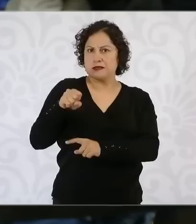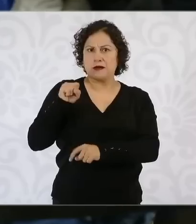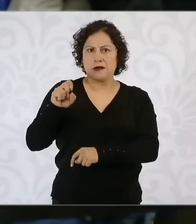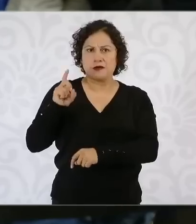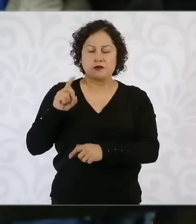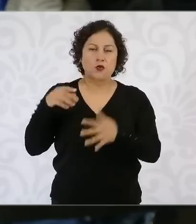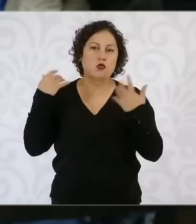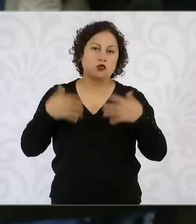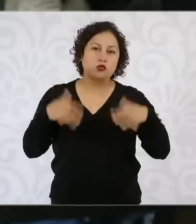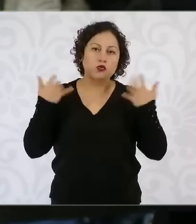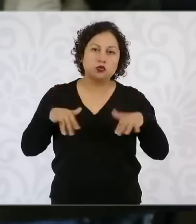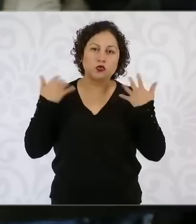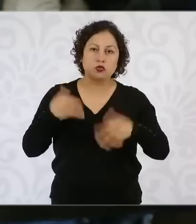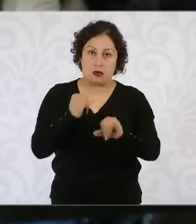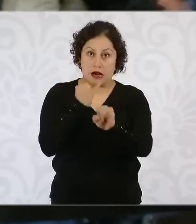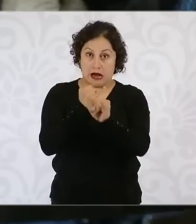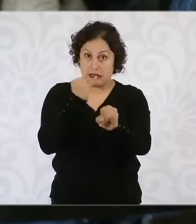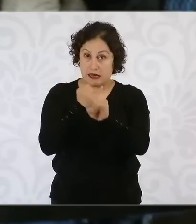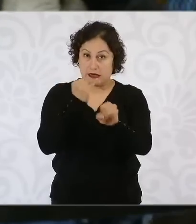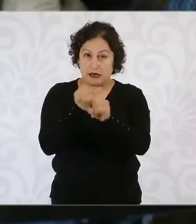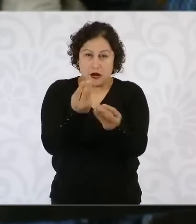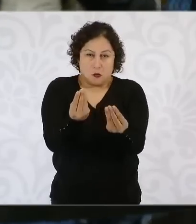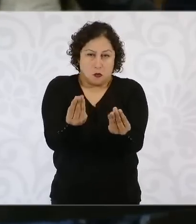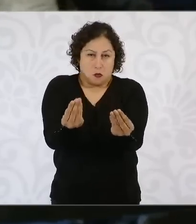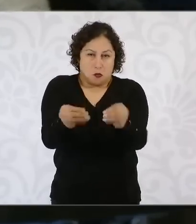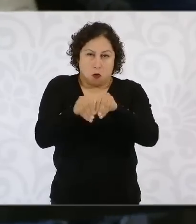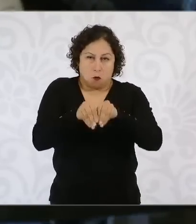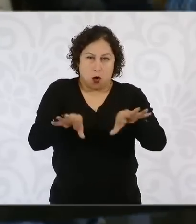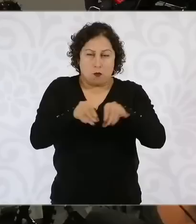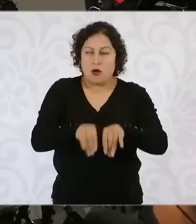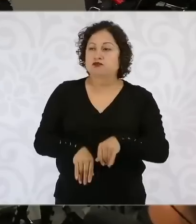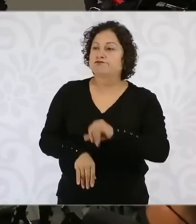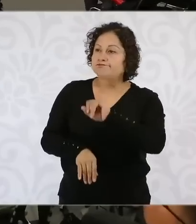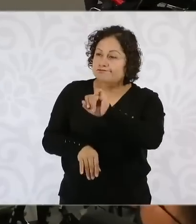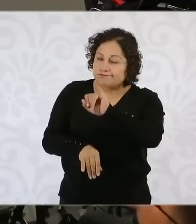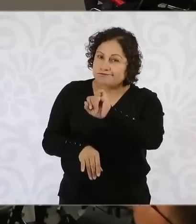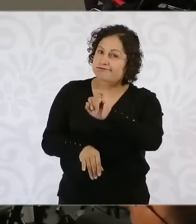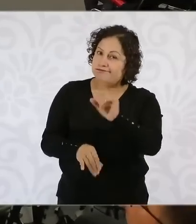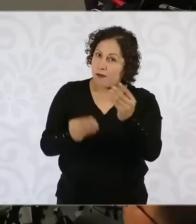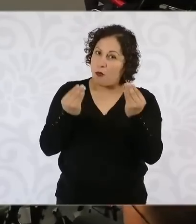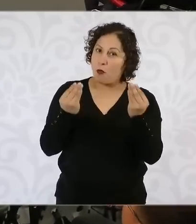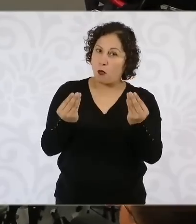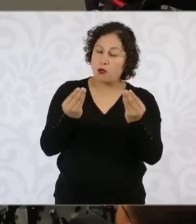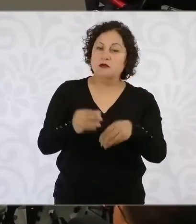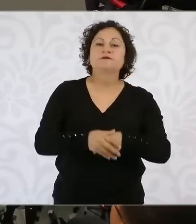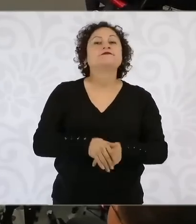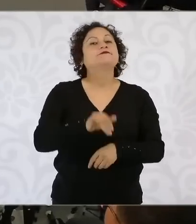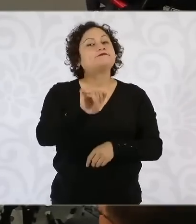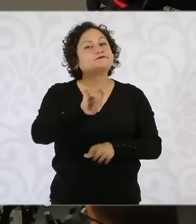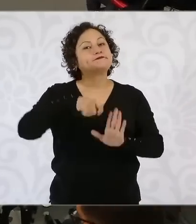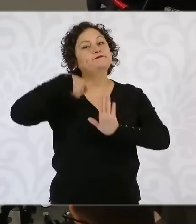subido constantemente no solamente videos s muchas movilizaciones así es muchos videos eh en vivo